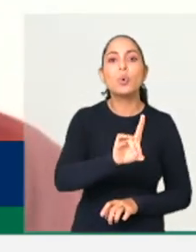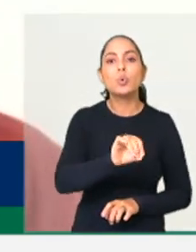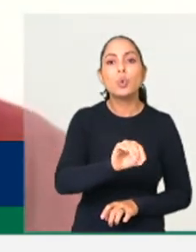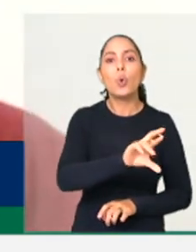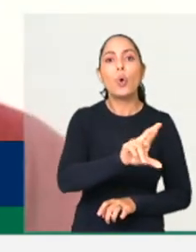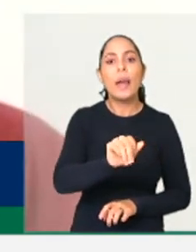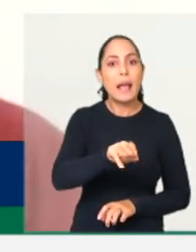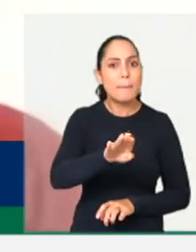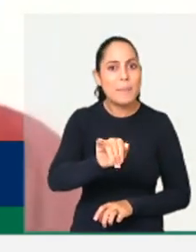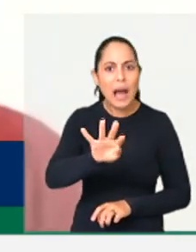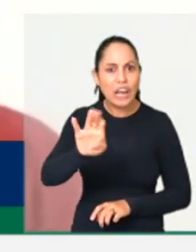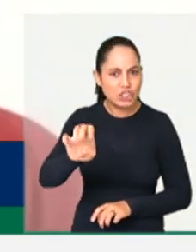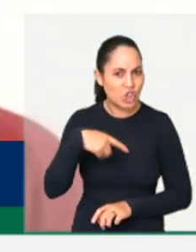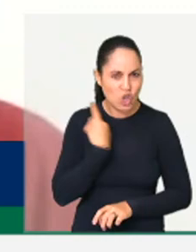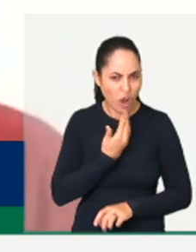PRESIDENTE. PRAF PRAF -- [PRESIDENTE]: COMO